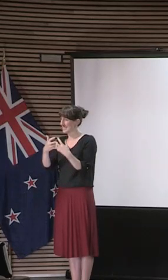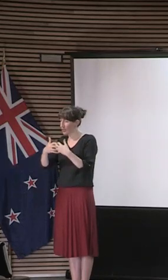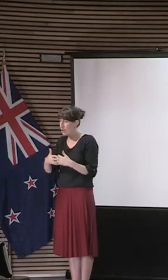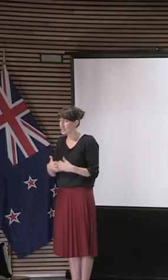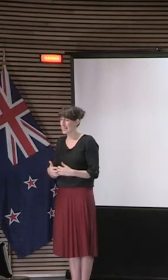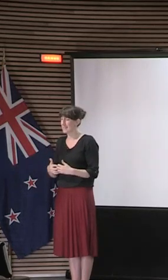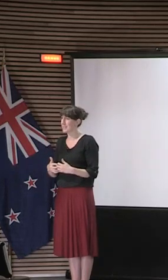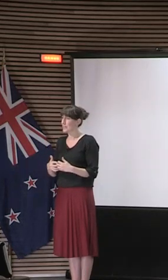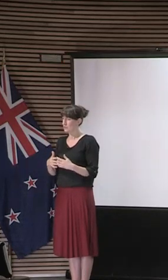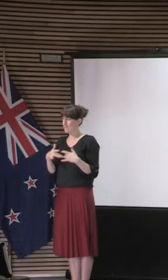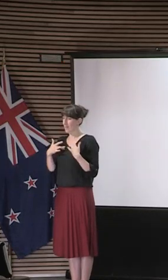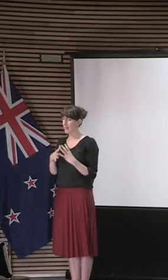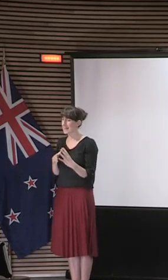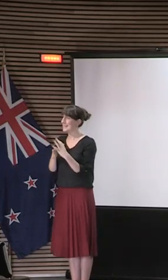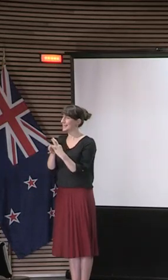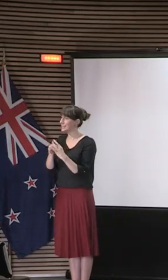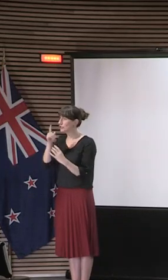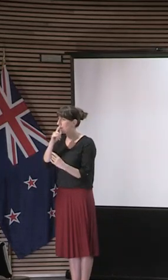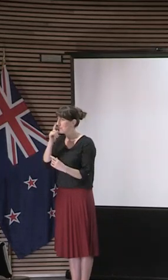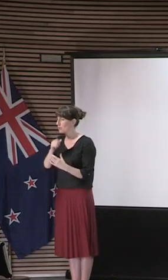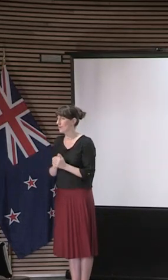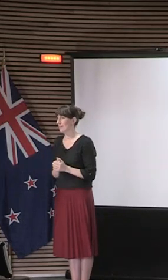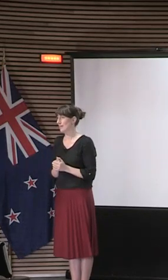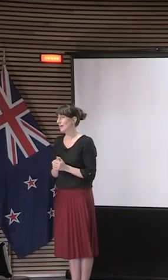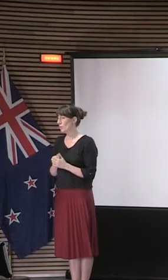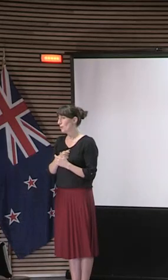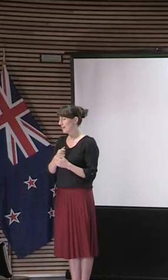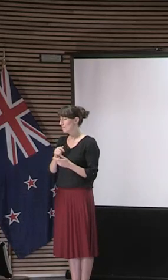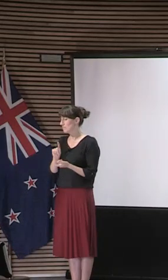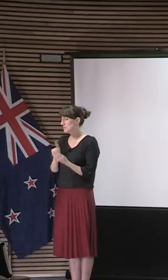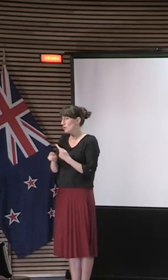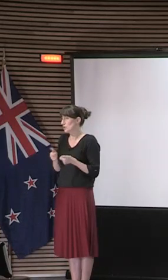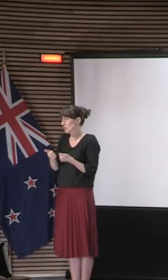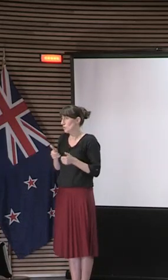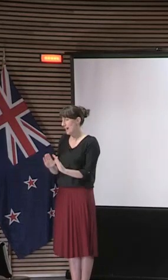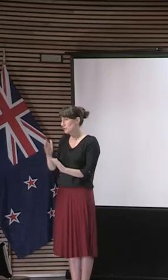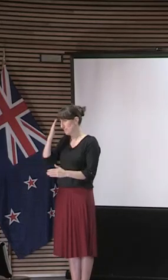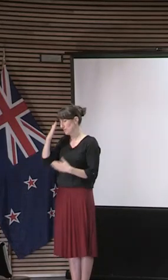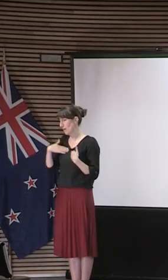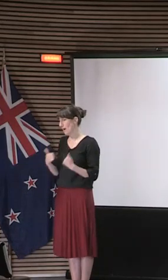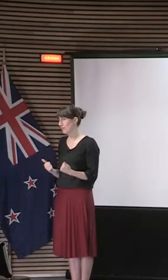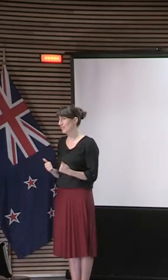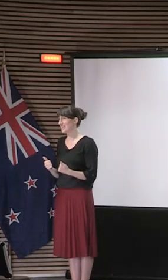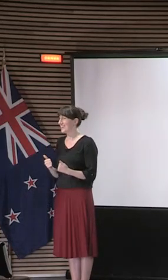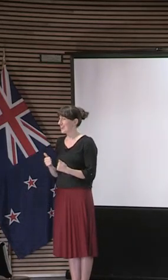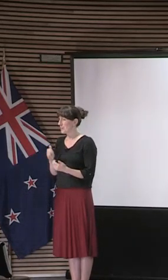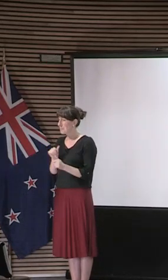whakapau kaha matou ki nga urupare hauora hinengaro, ahakoa kaore i te whai waahi ki te 1737, te ratonga waea hauora hinengaro. Kaore ranei e kaha ki te whakatairanga me te tautoko i